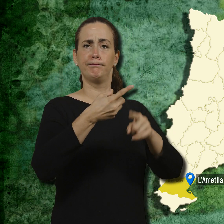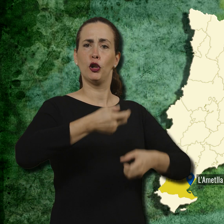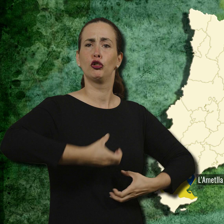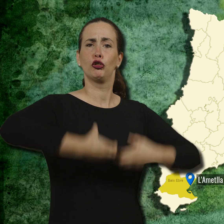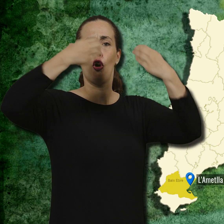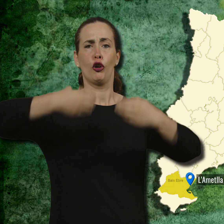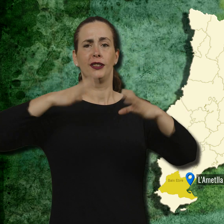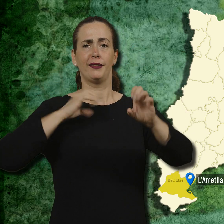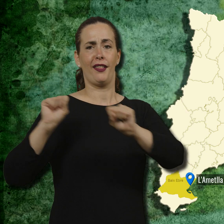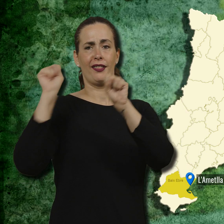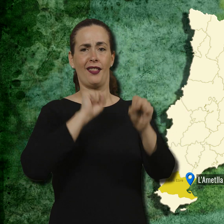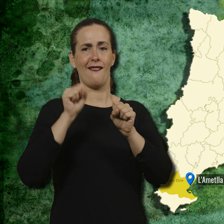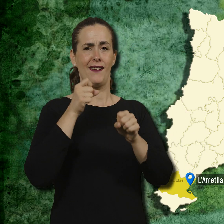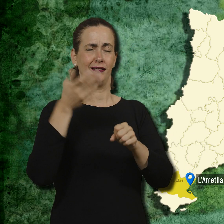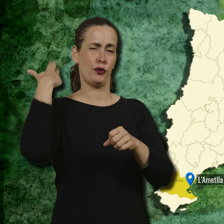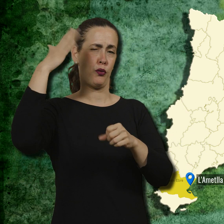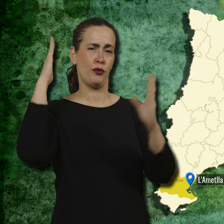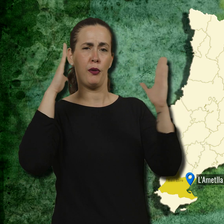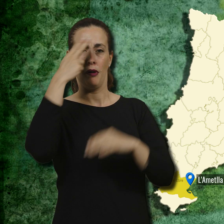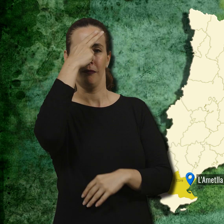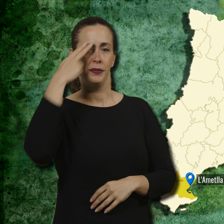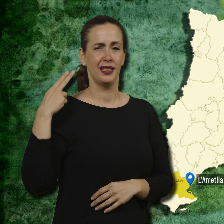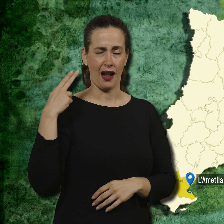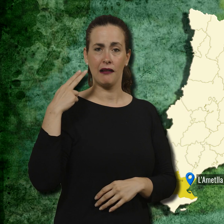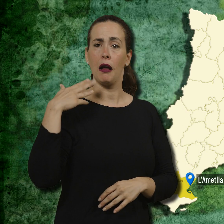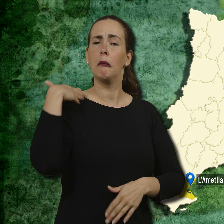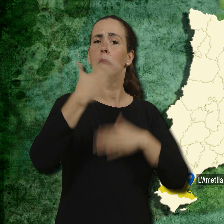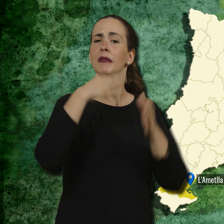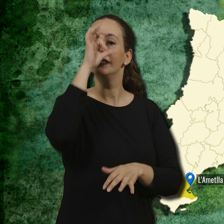per a torres de defensa contra els pirates, fins que al segle XIX